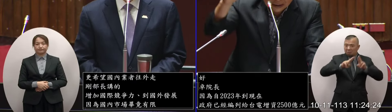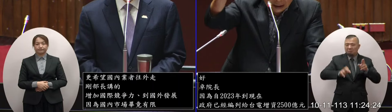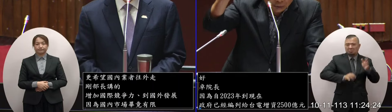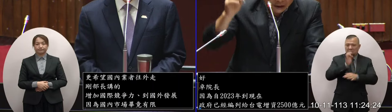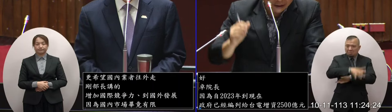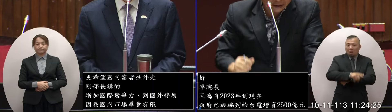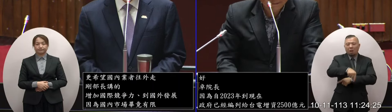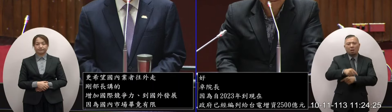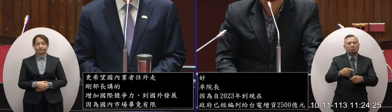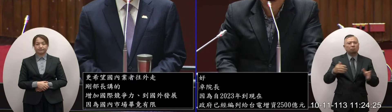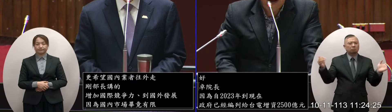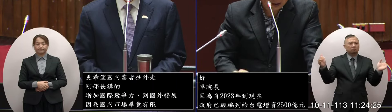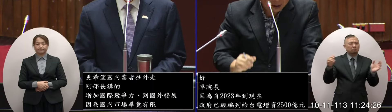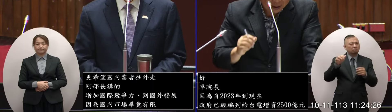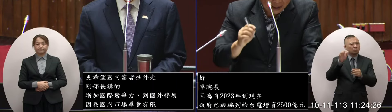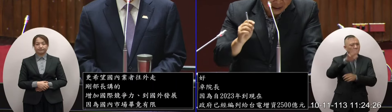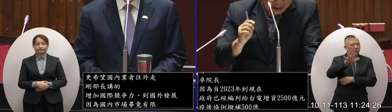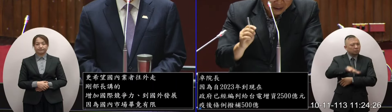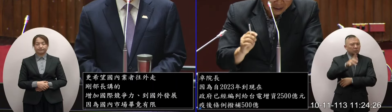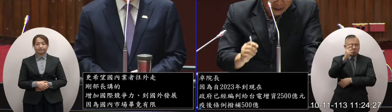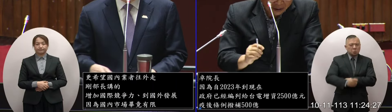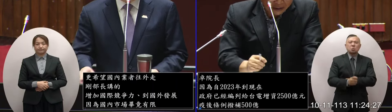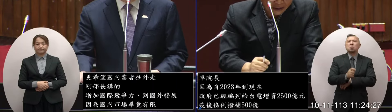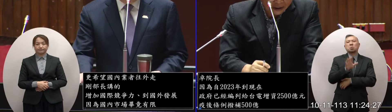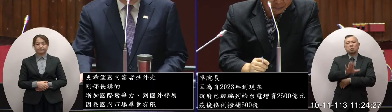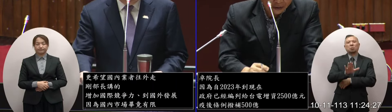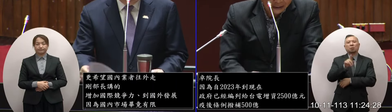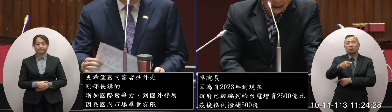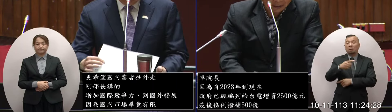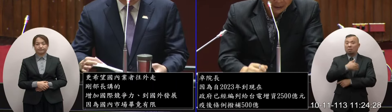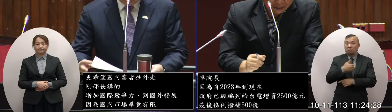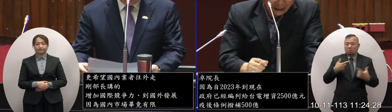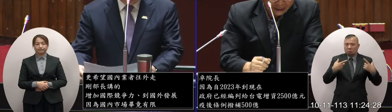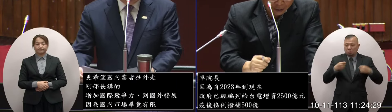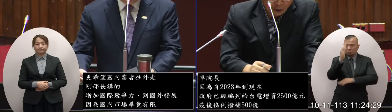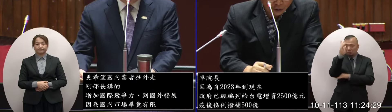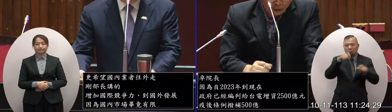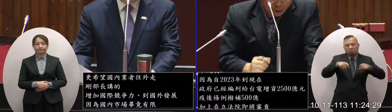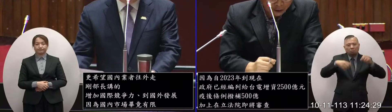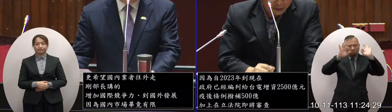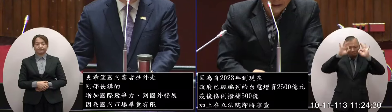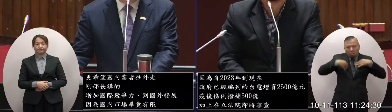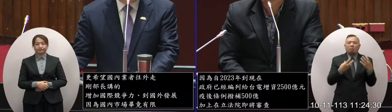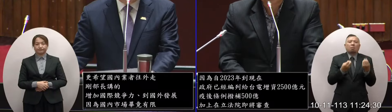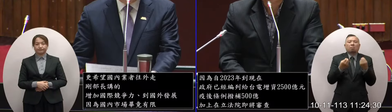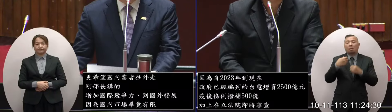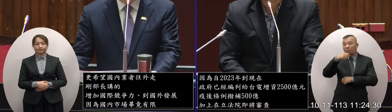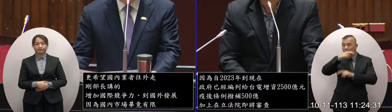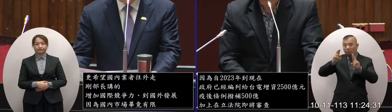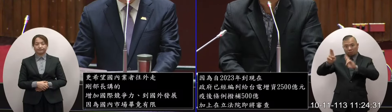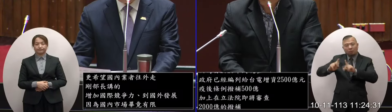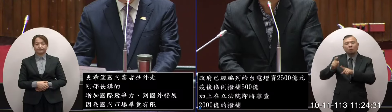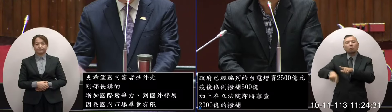達到5000億 那能源政策不檢討 台電虧損 最後還是全民買單